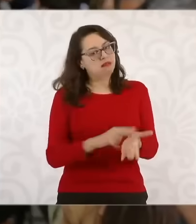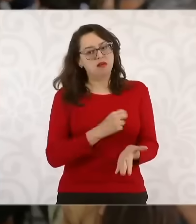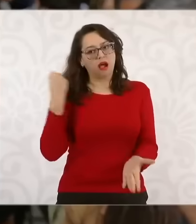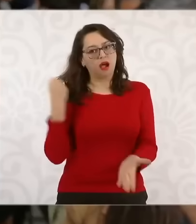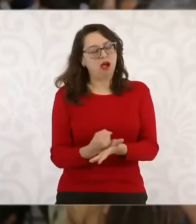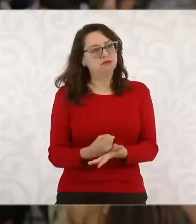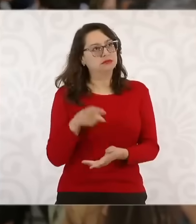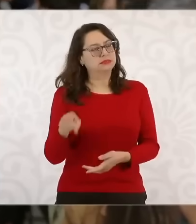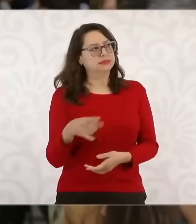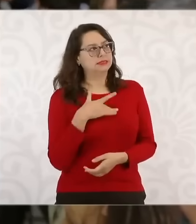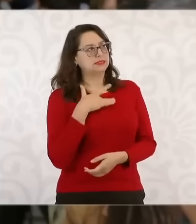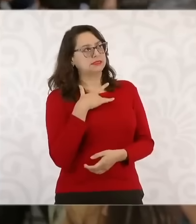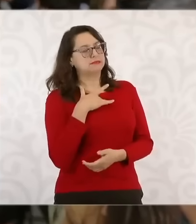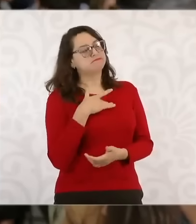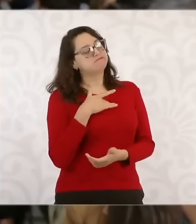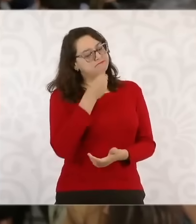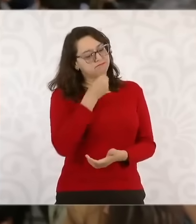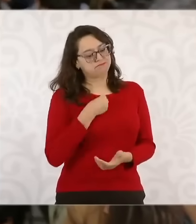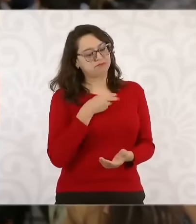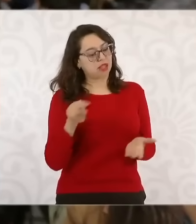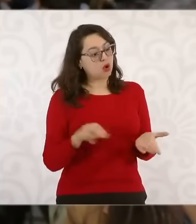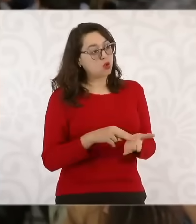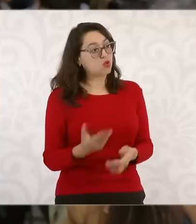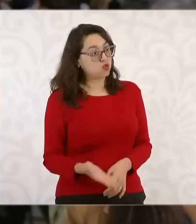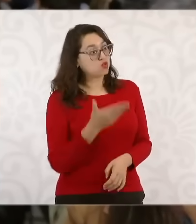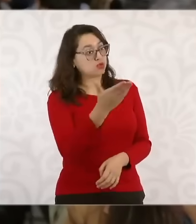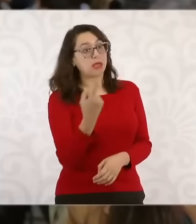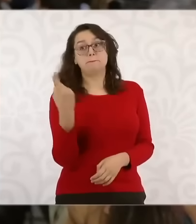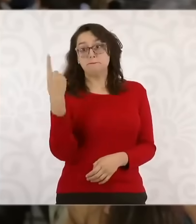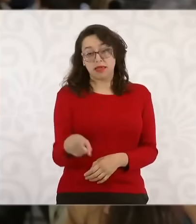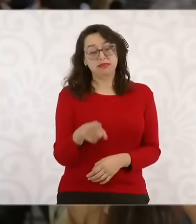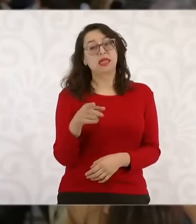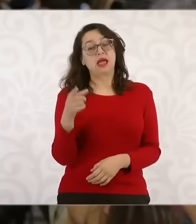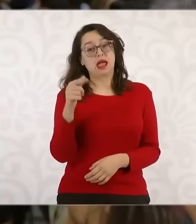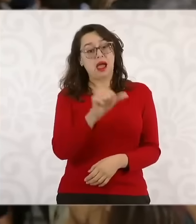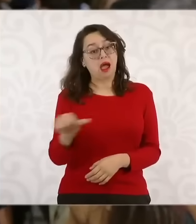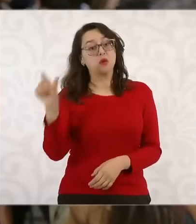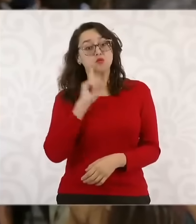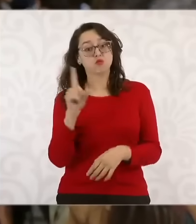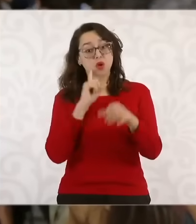laborales. Eh, usted dio la instrucción para que se atendiera el caso, algo que parecía